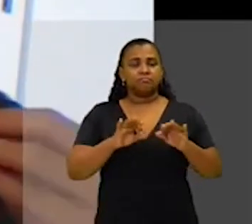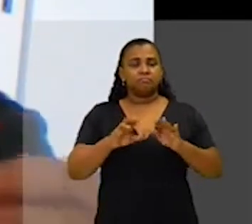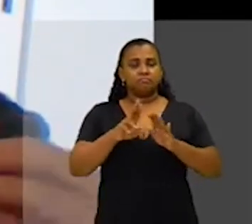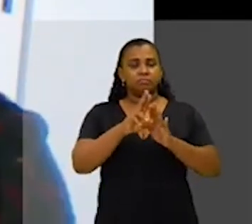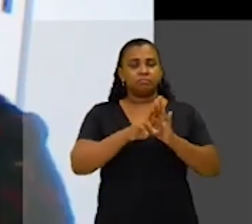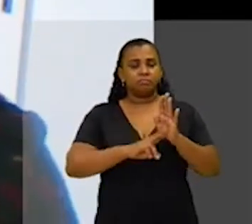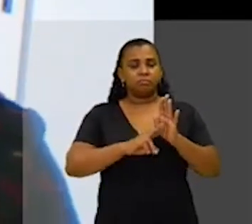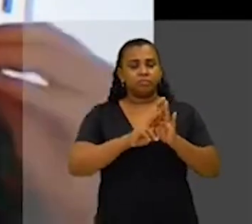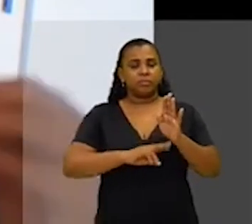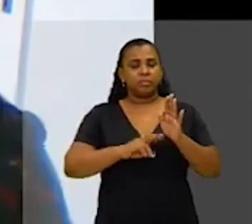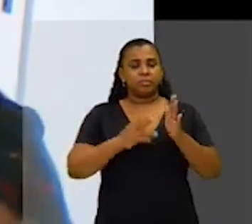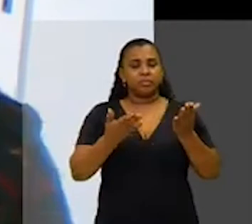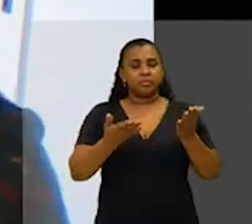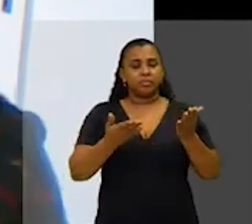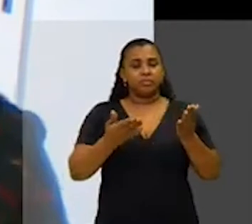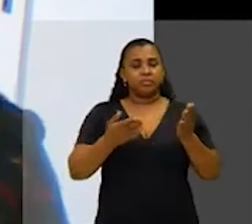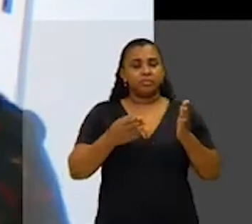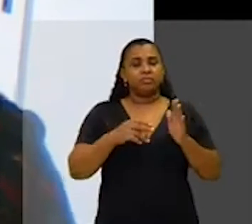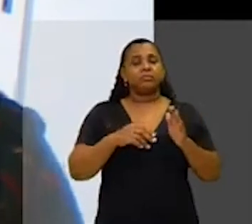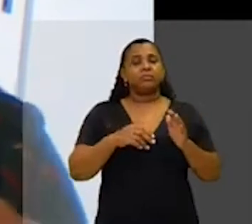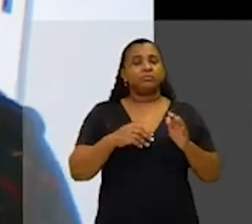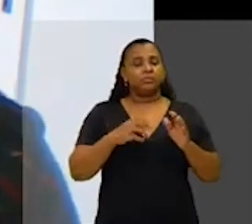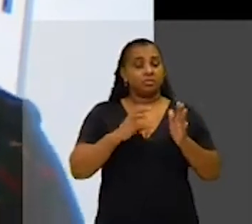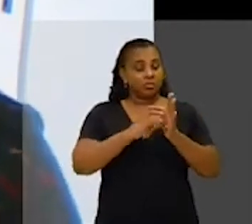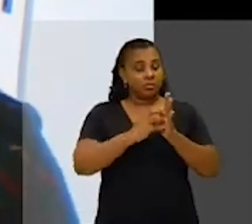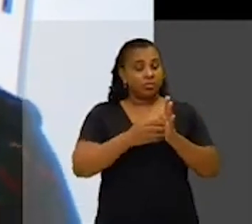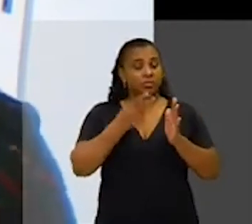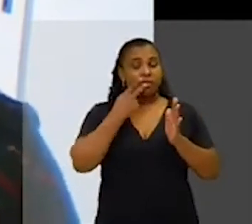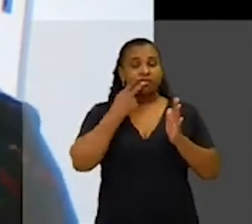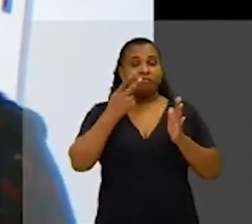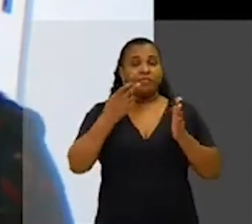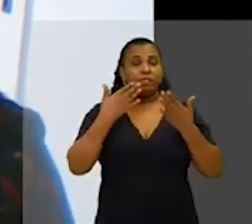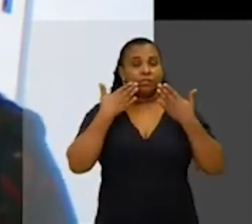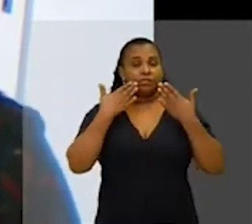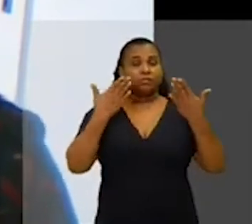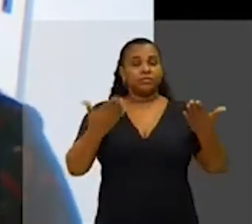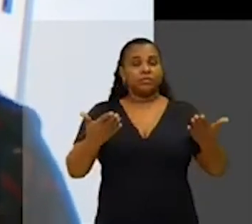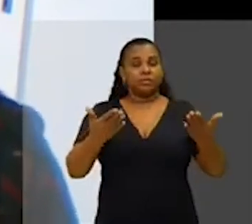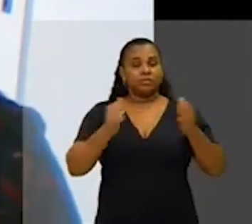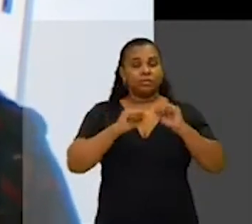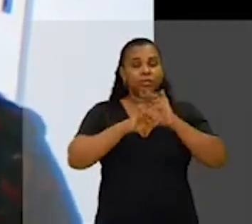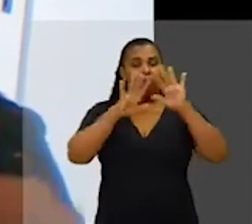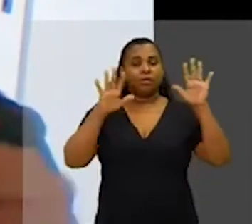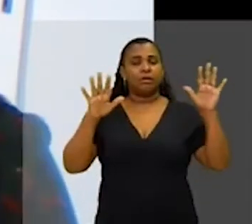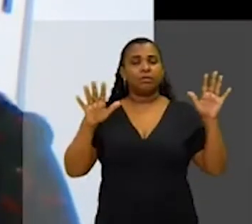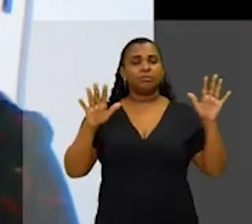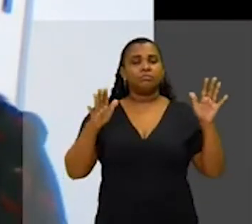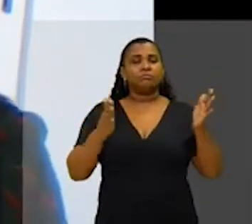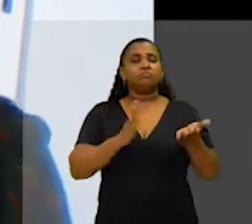os partidos manifestam explicitamente Qual que é a sua residência ou seja como que eles vão tratar